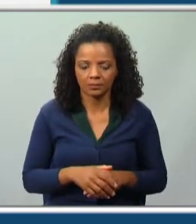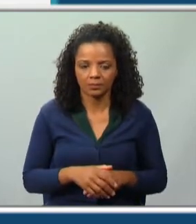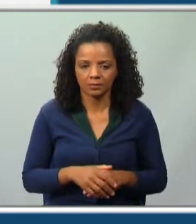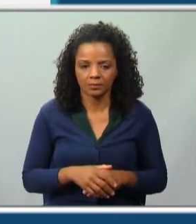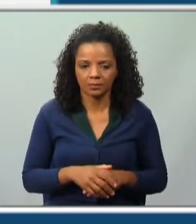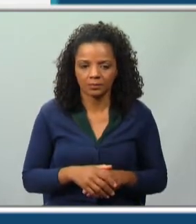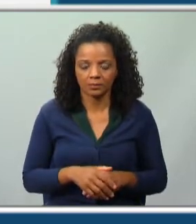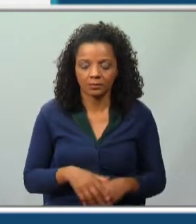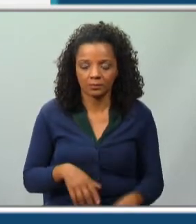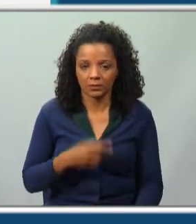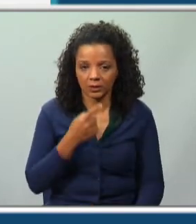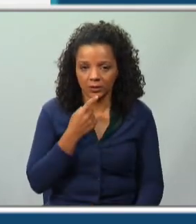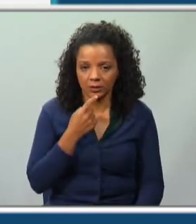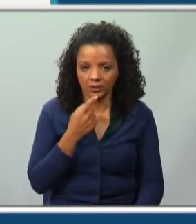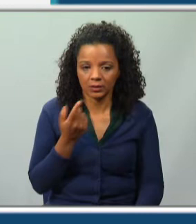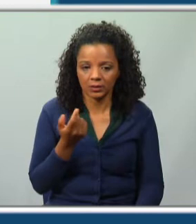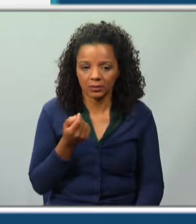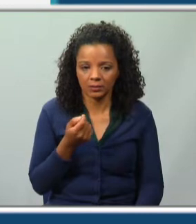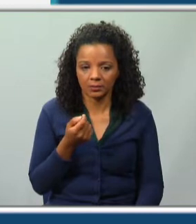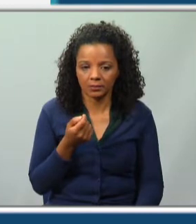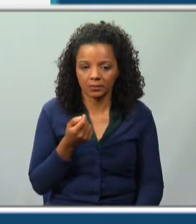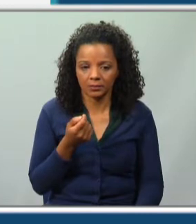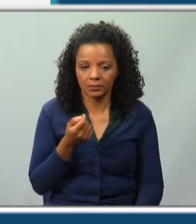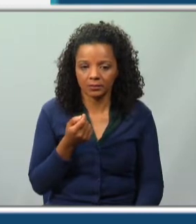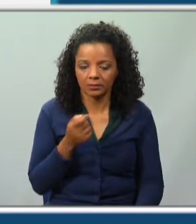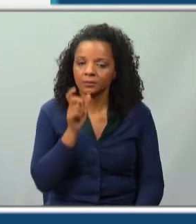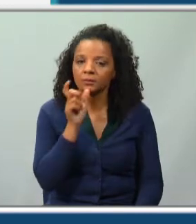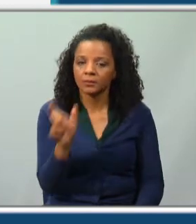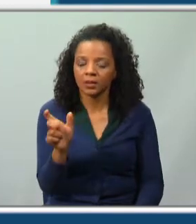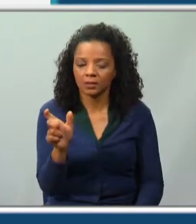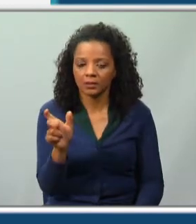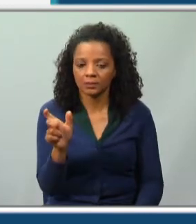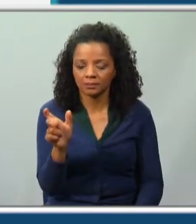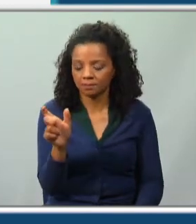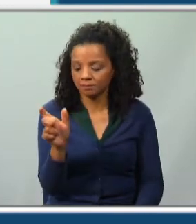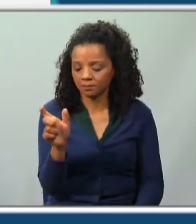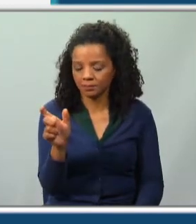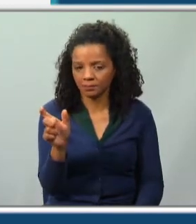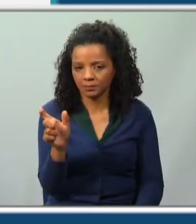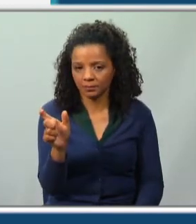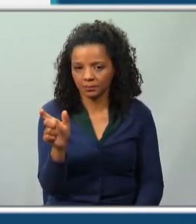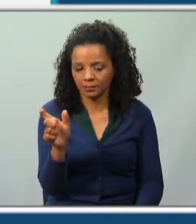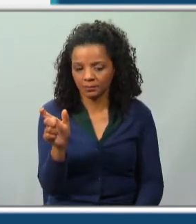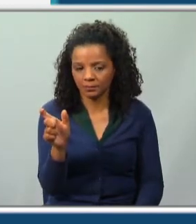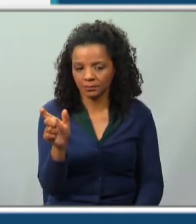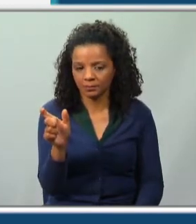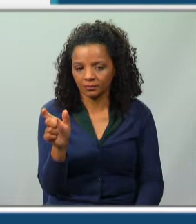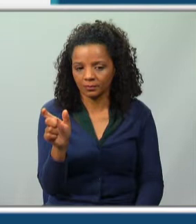e o que quer dizer que e a palavra é utilizada com 那是什麼意思這個詞與